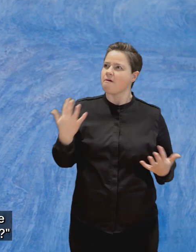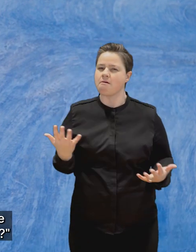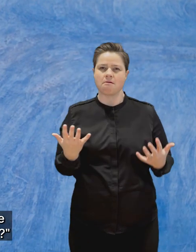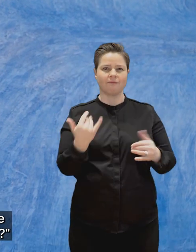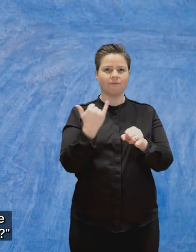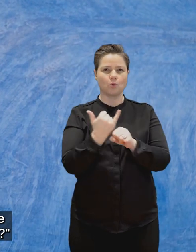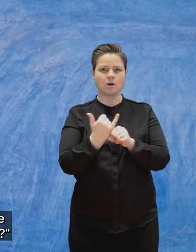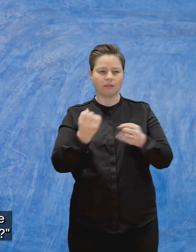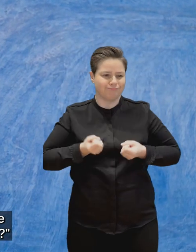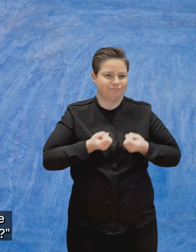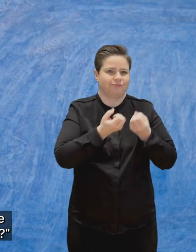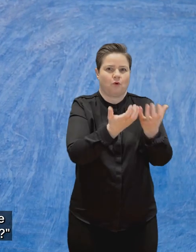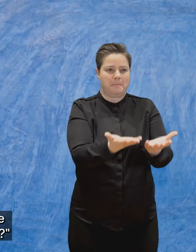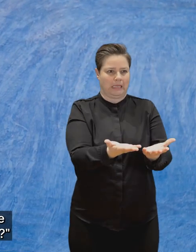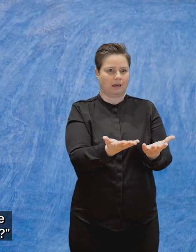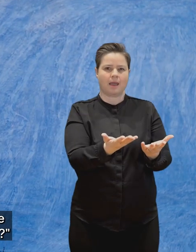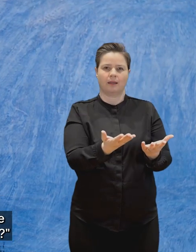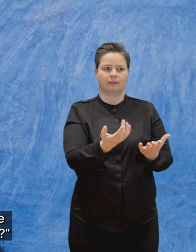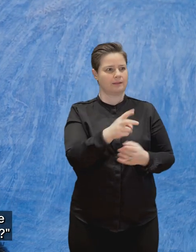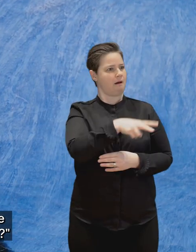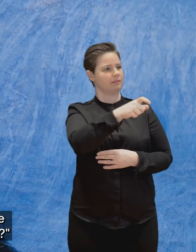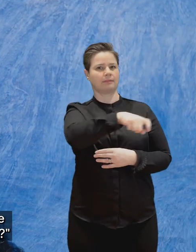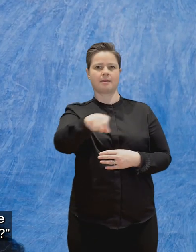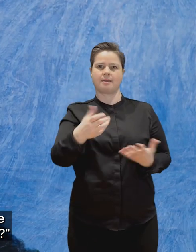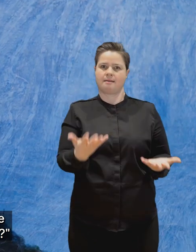"Hvordan skal jeg klare å formidle det til andre?"